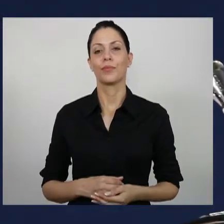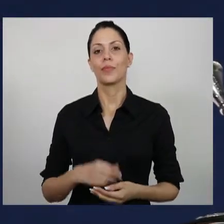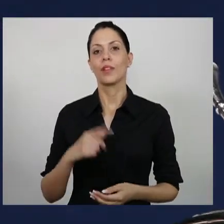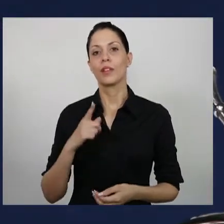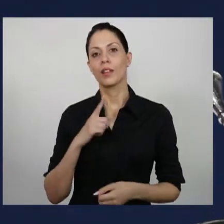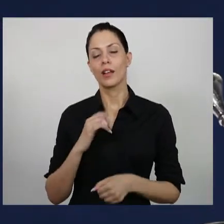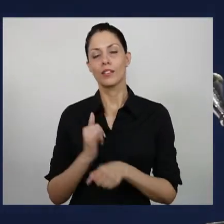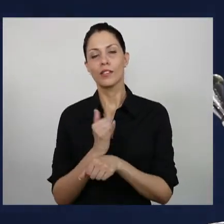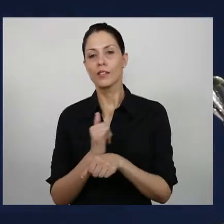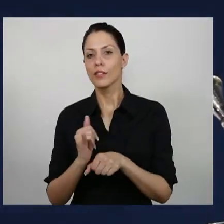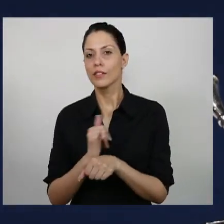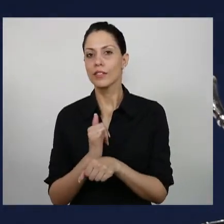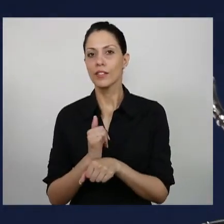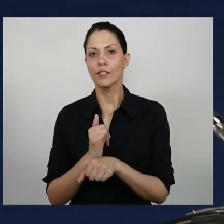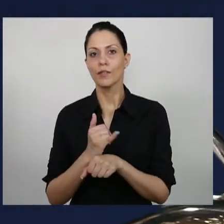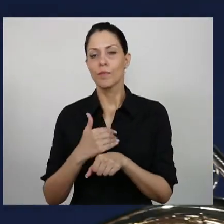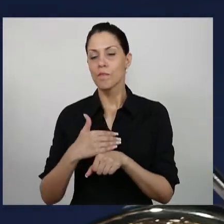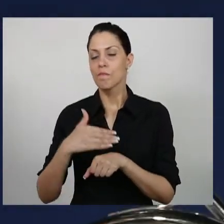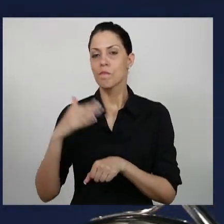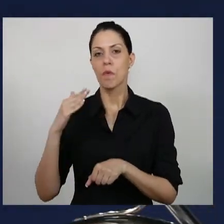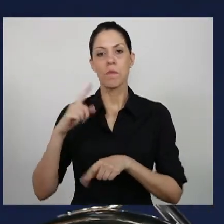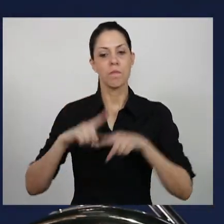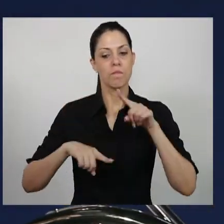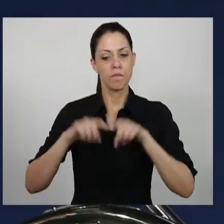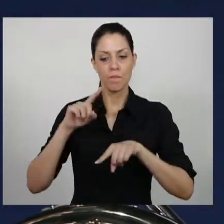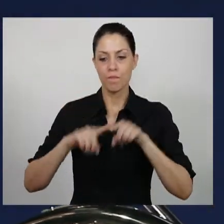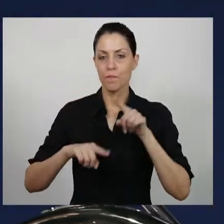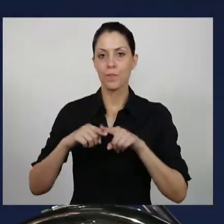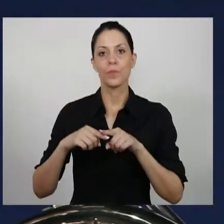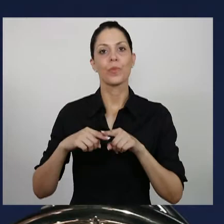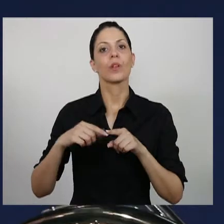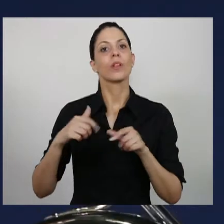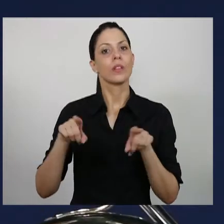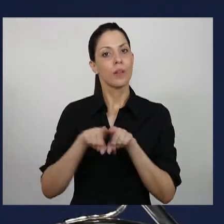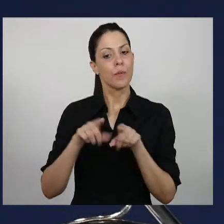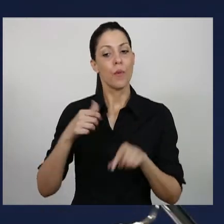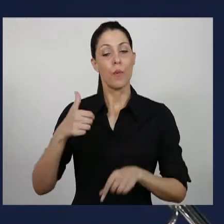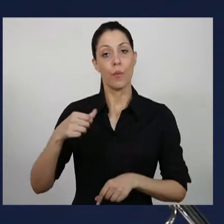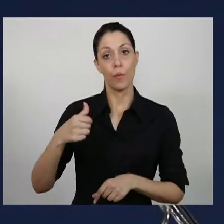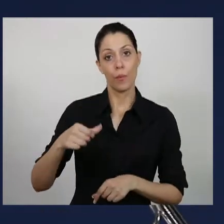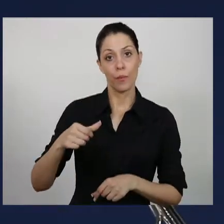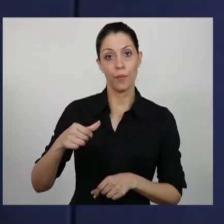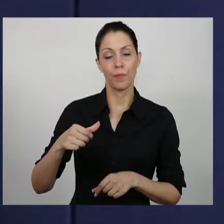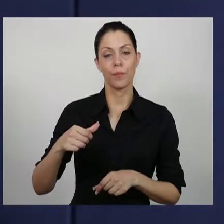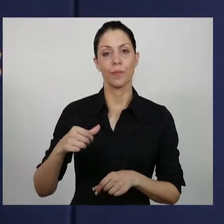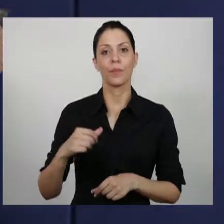aciona esse terceiro sistema no outro rotor, na outra chave que ele tem no polegar.